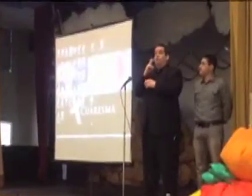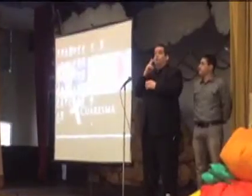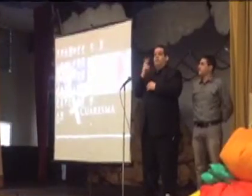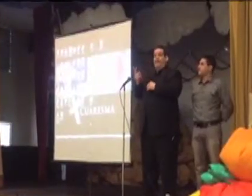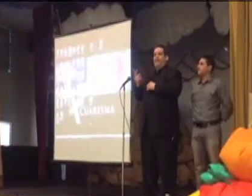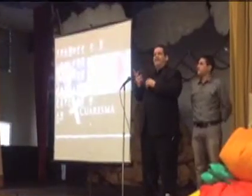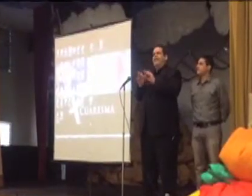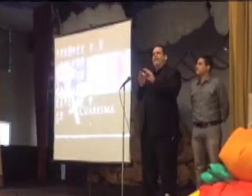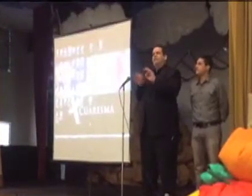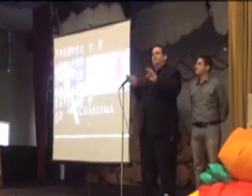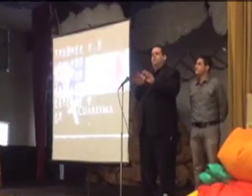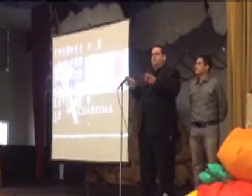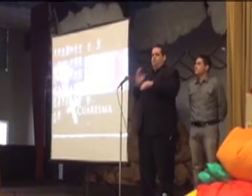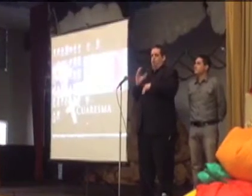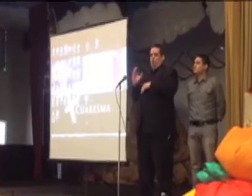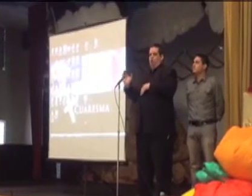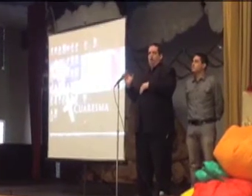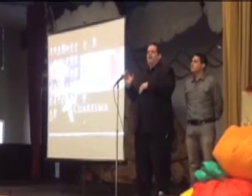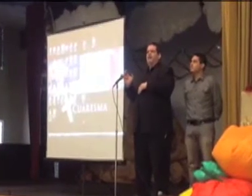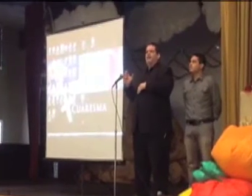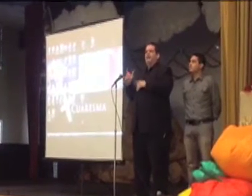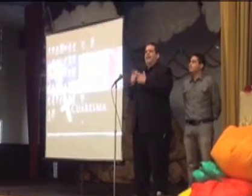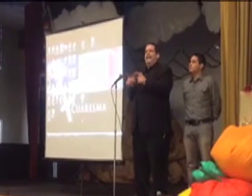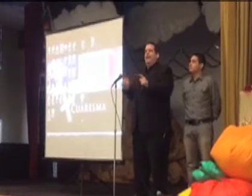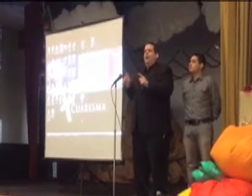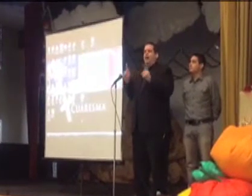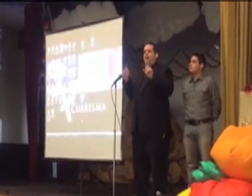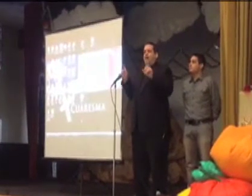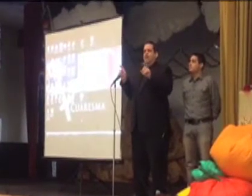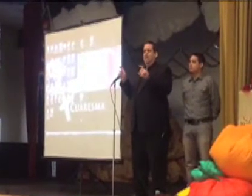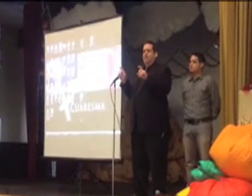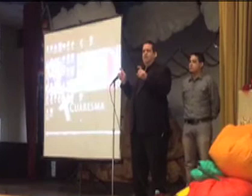La mayoría de las películas que ustedes ven, tienen subtítulos ¿en qué lenguaje?